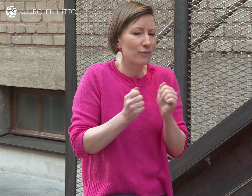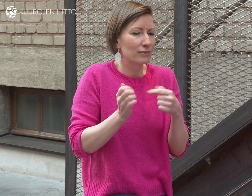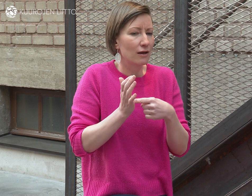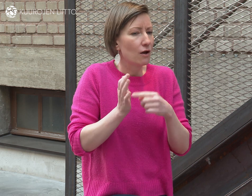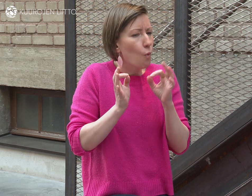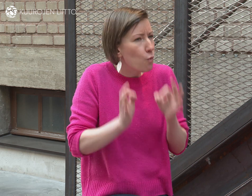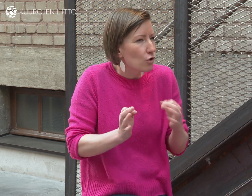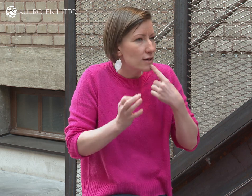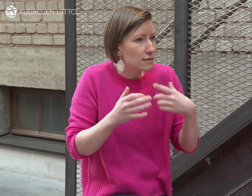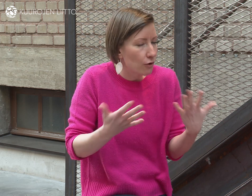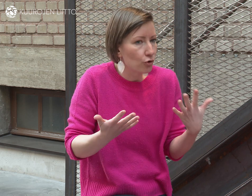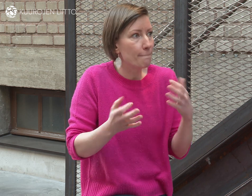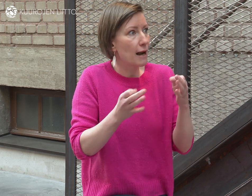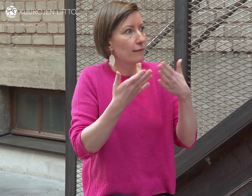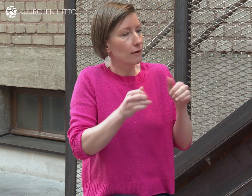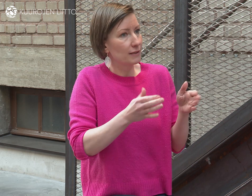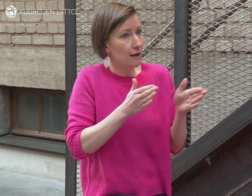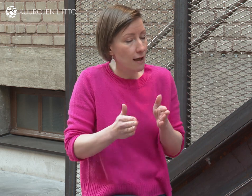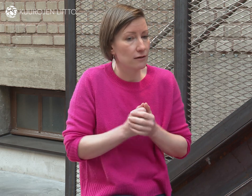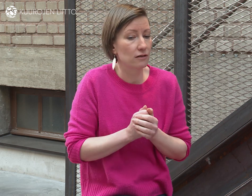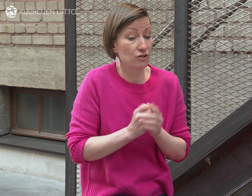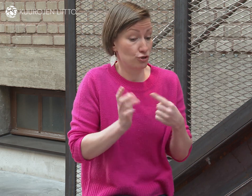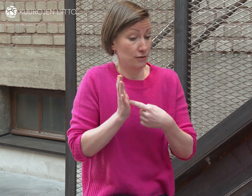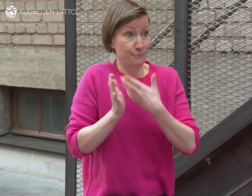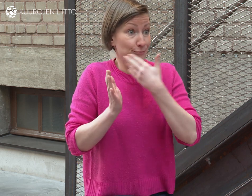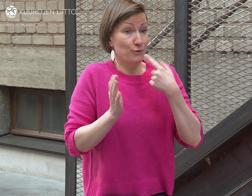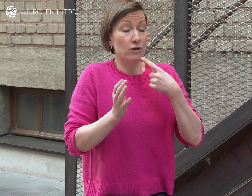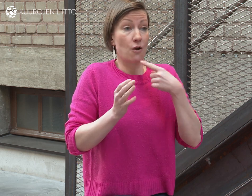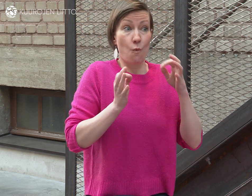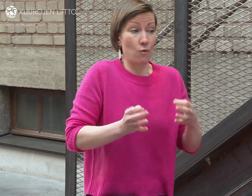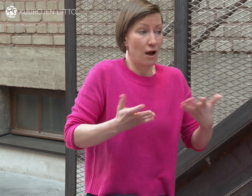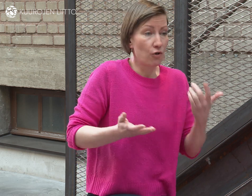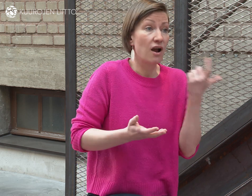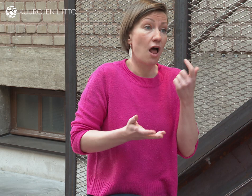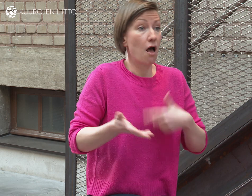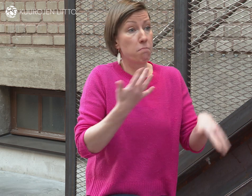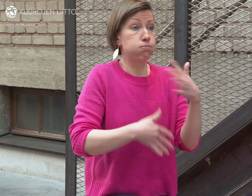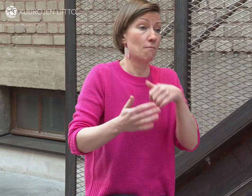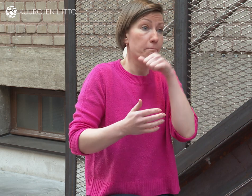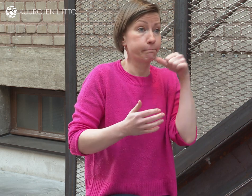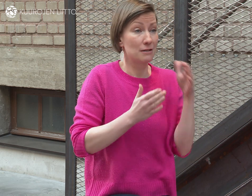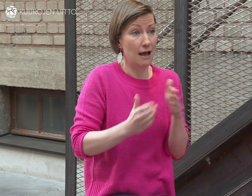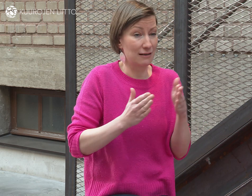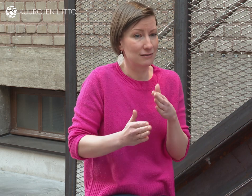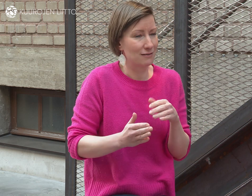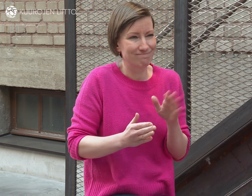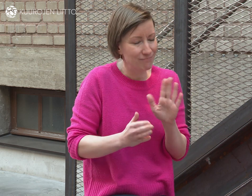mutta se ei kunnolla määrittele, millä tavalla palvelu tulee järjestää. Nyt kun sitä ei ole kunnolla määritelty, niin Kela järjestää sen omalla tavallaan.